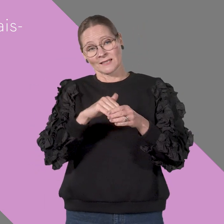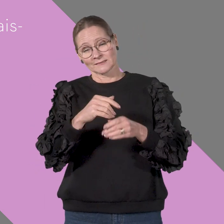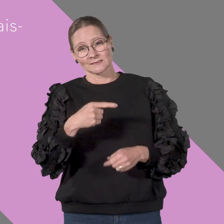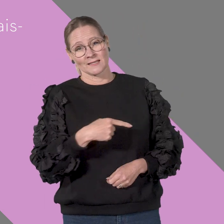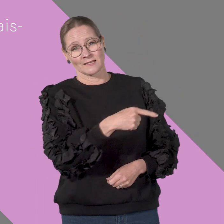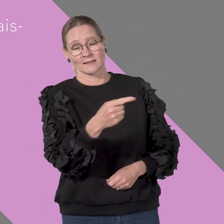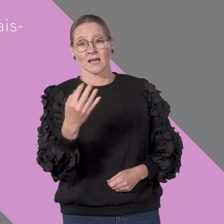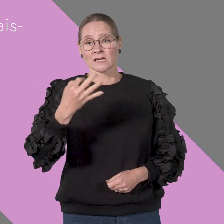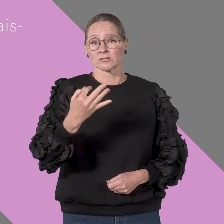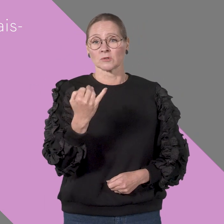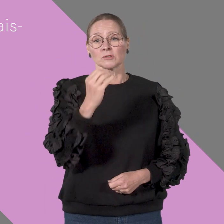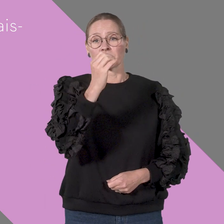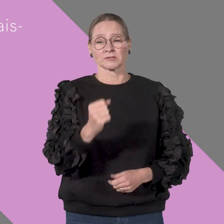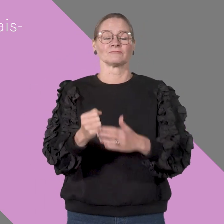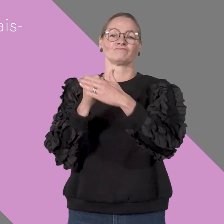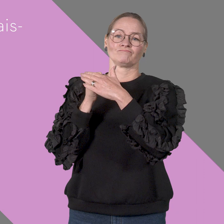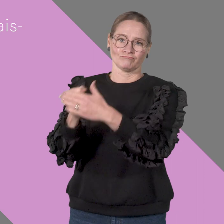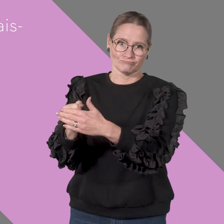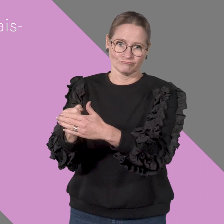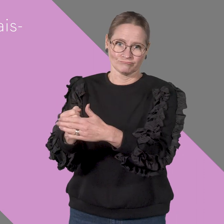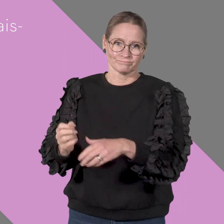86 prosentin kannatuksella.